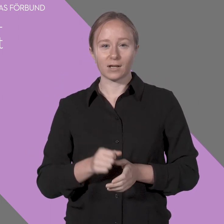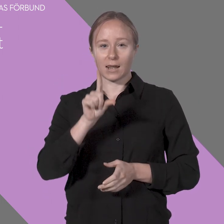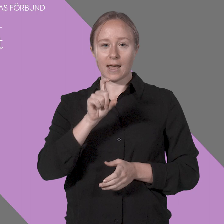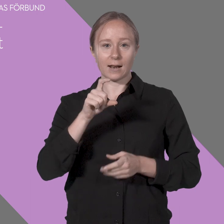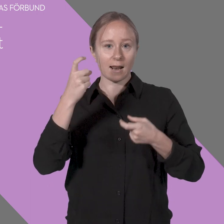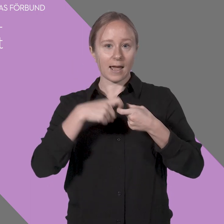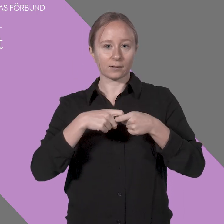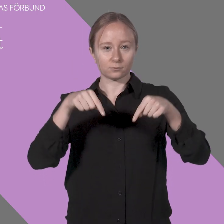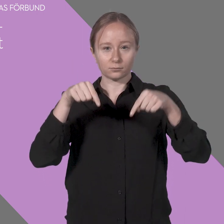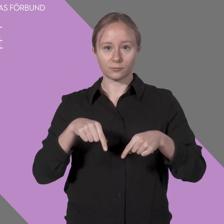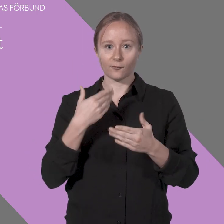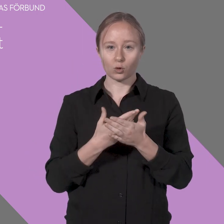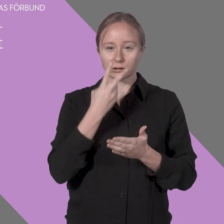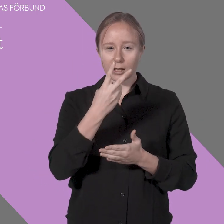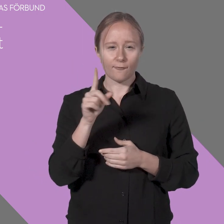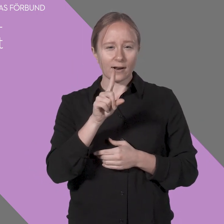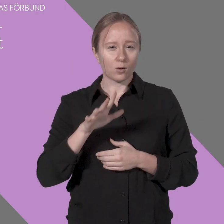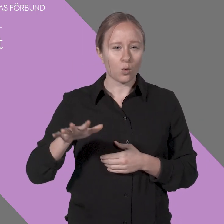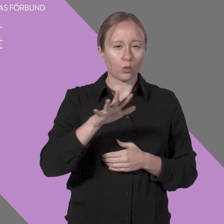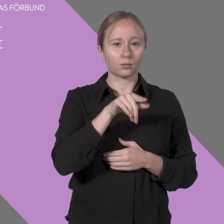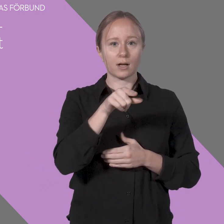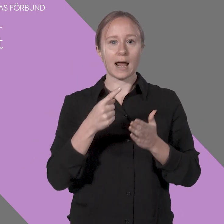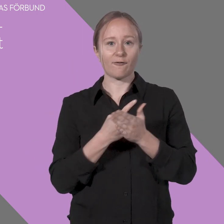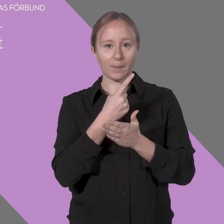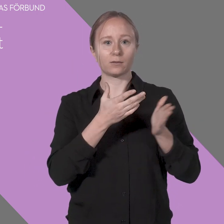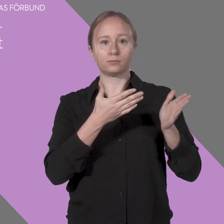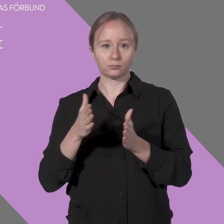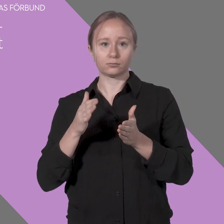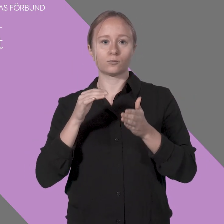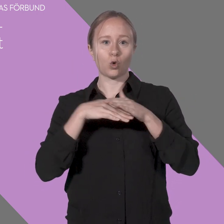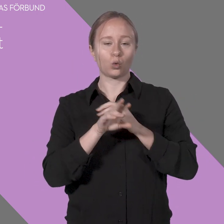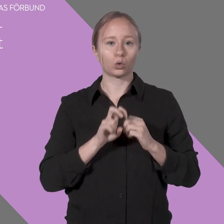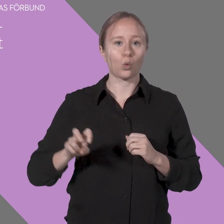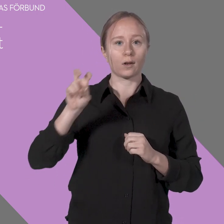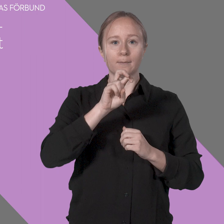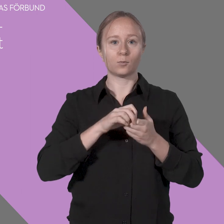Klicka på länken nedan för att se orterna där evenemang ordnas under turnén -